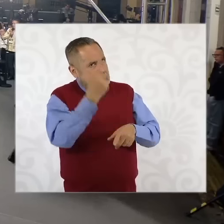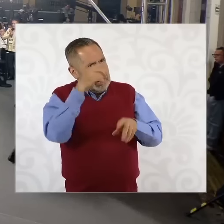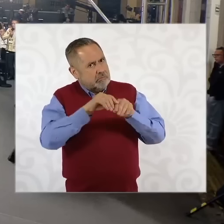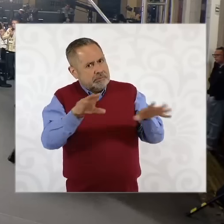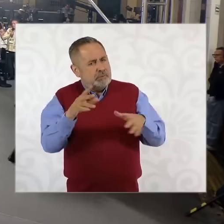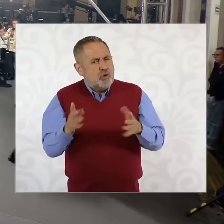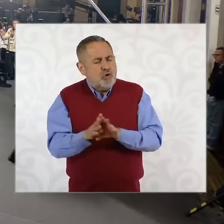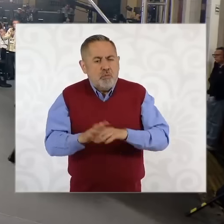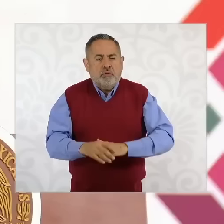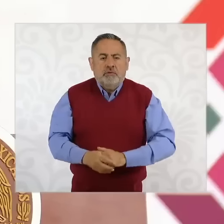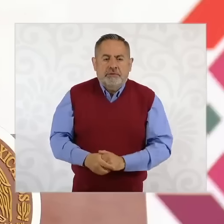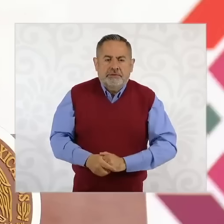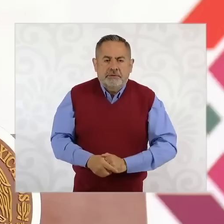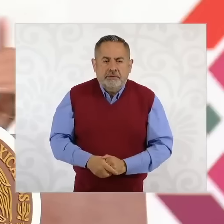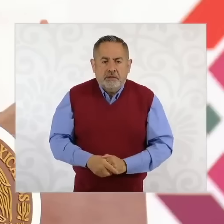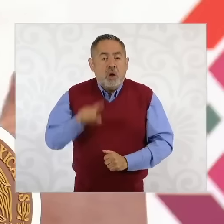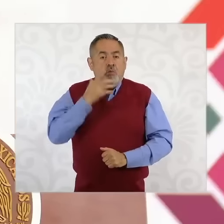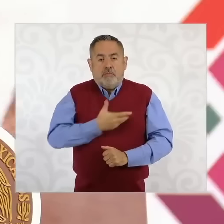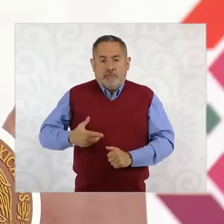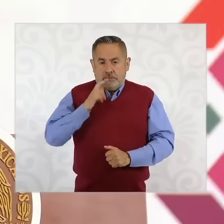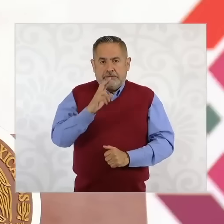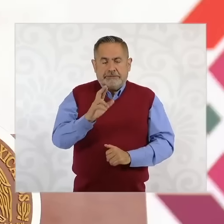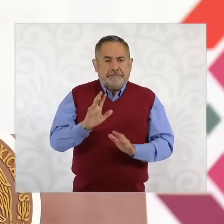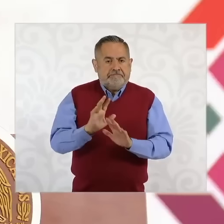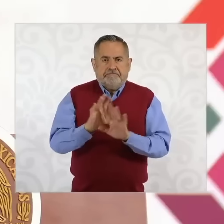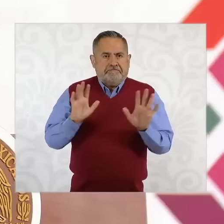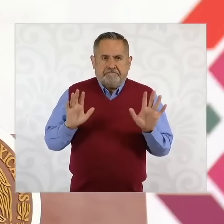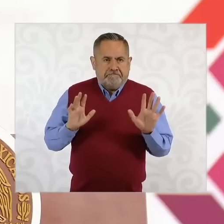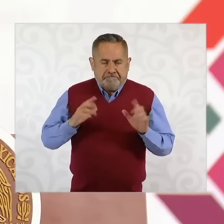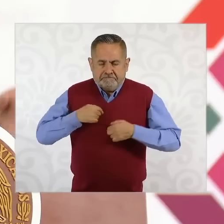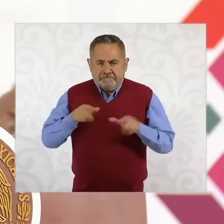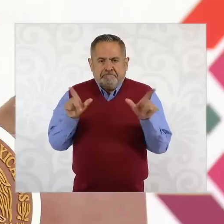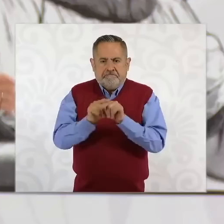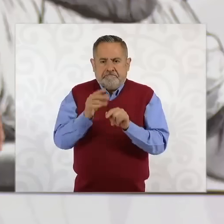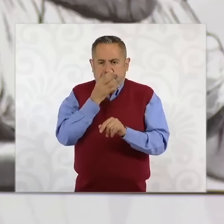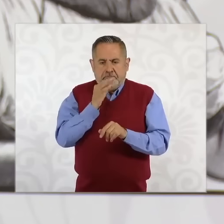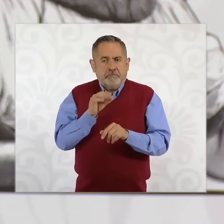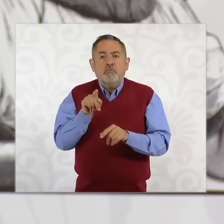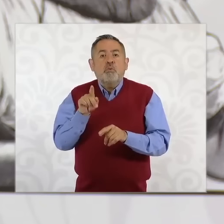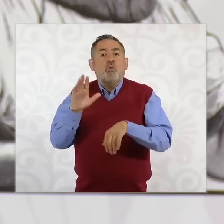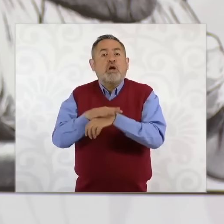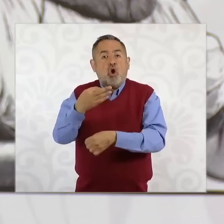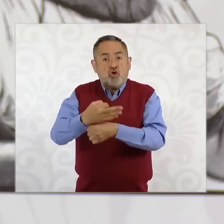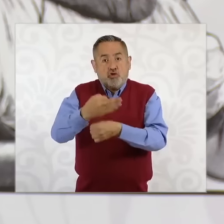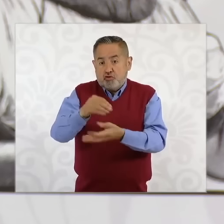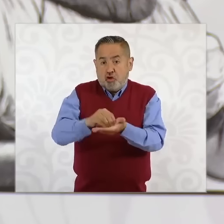no debemos nosotros decir más allá del caso porque finalmente está en un proceso jurídico.